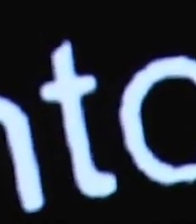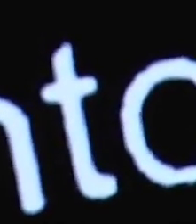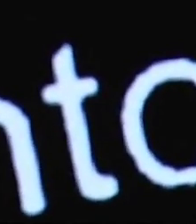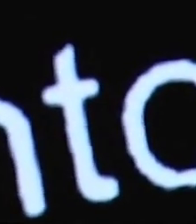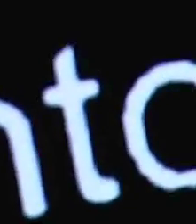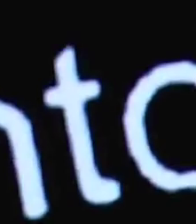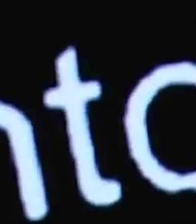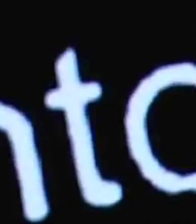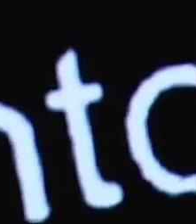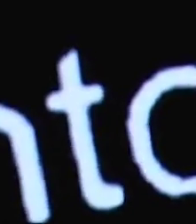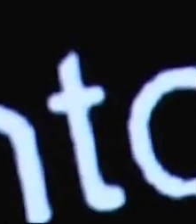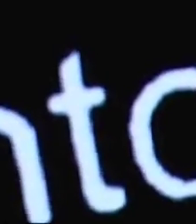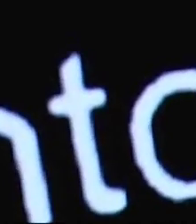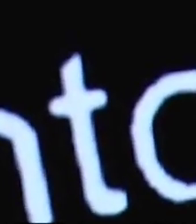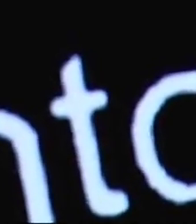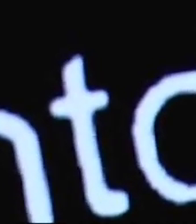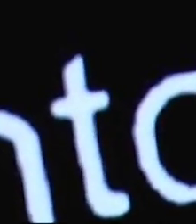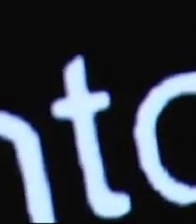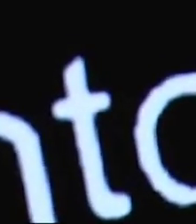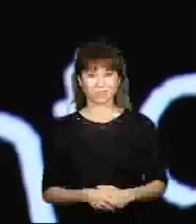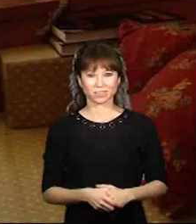4 Test paralelo, sus condiciones de paralelismo, página 202...